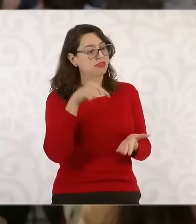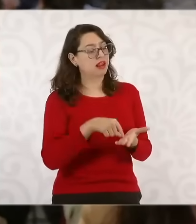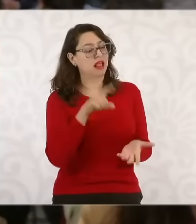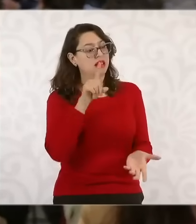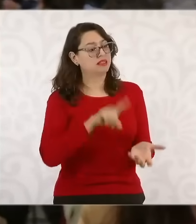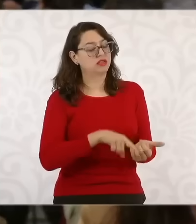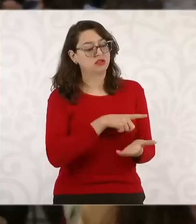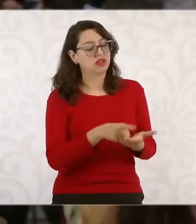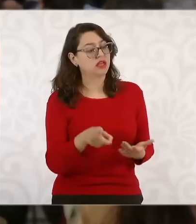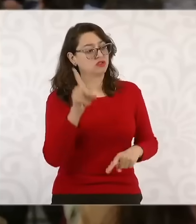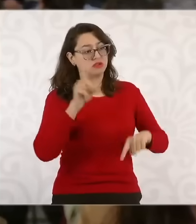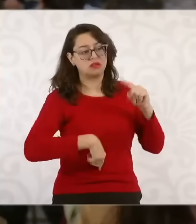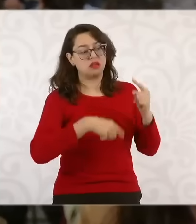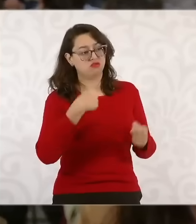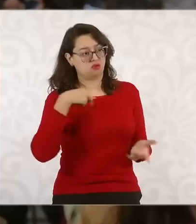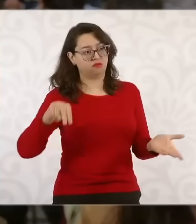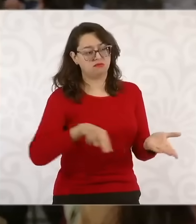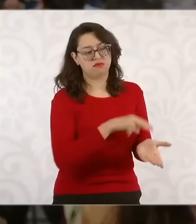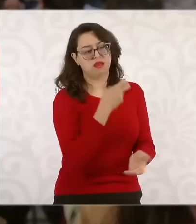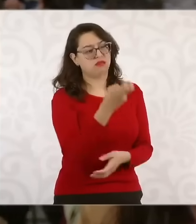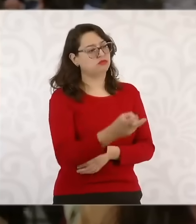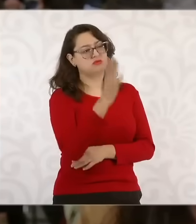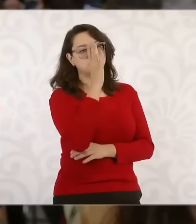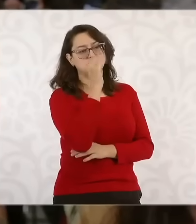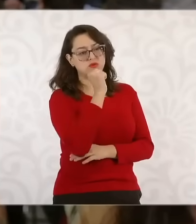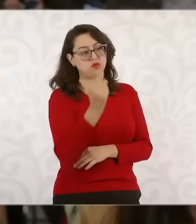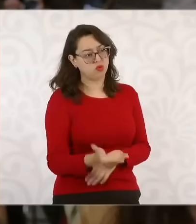derechos. Usted, en correspondencia con su profundo espíritu de justicia y apoyo